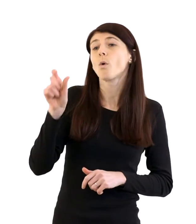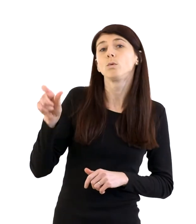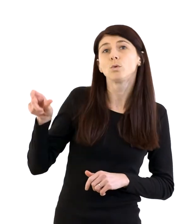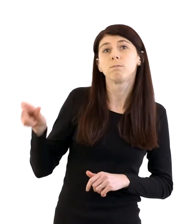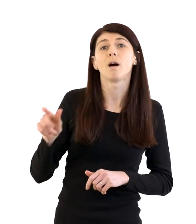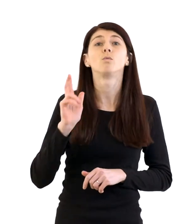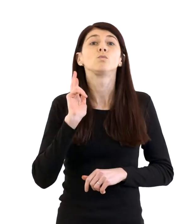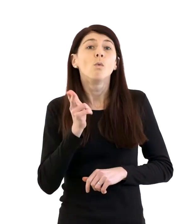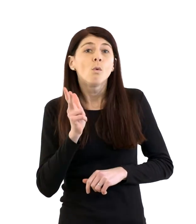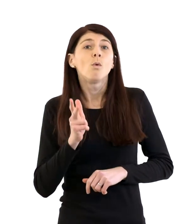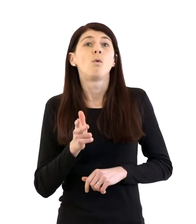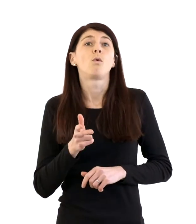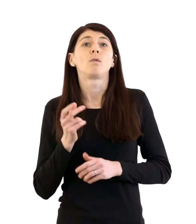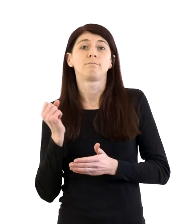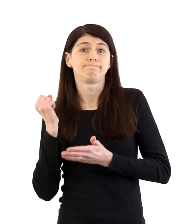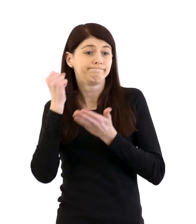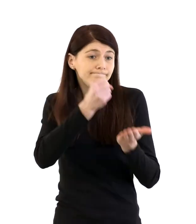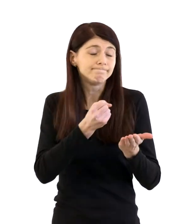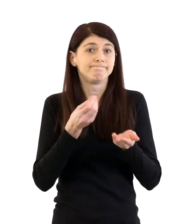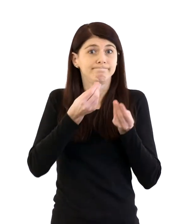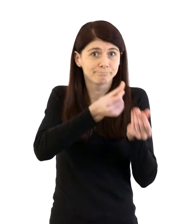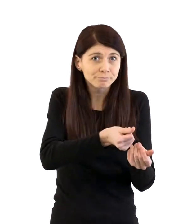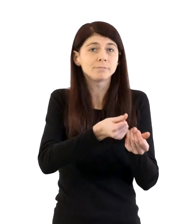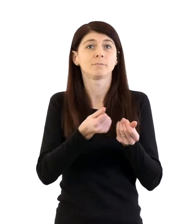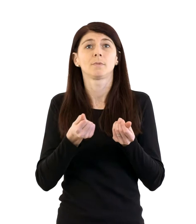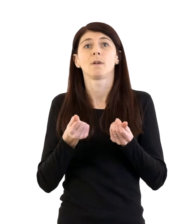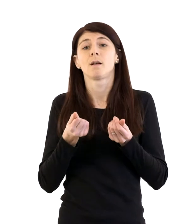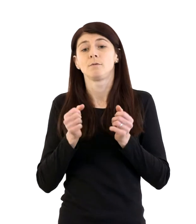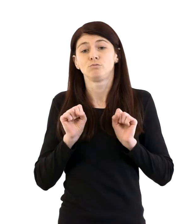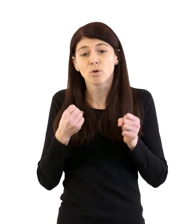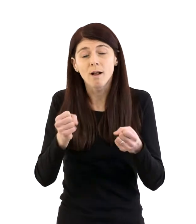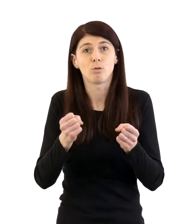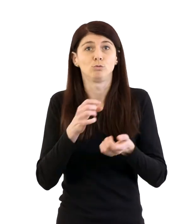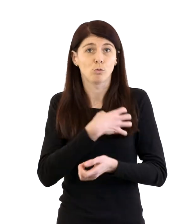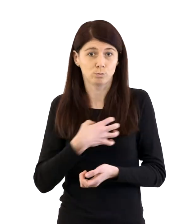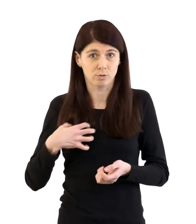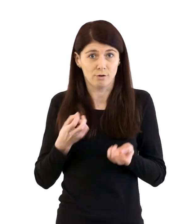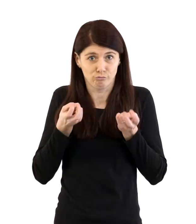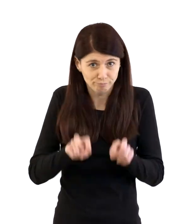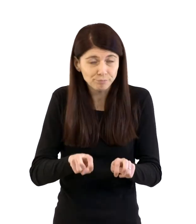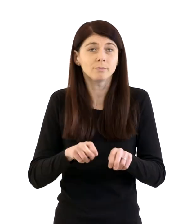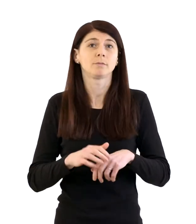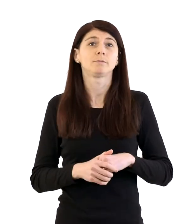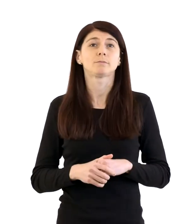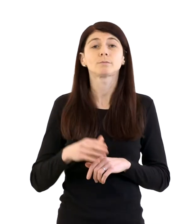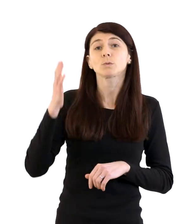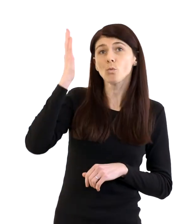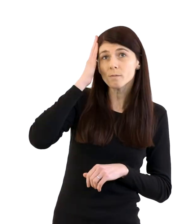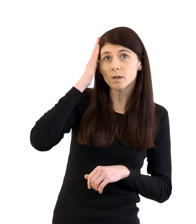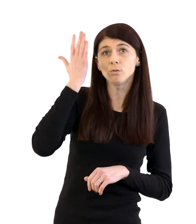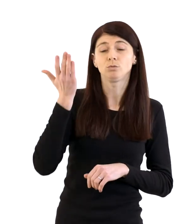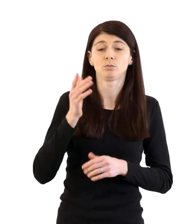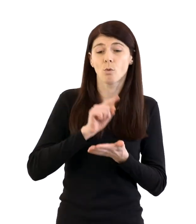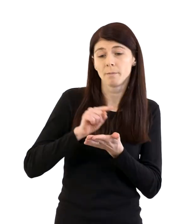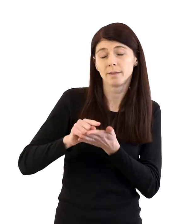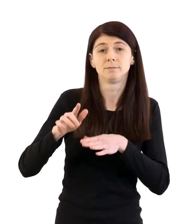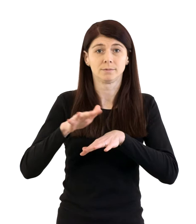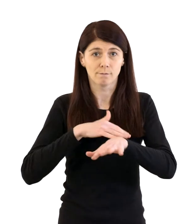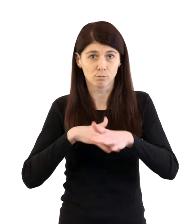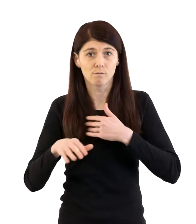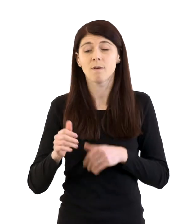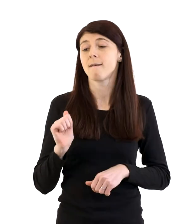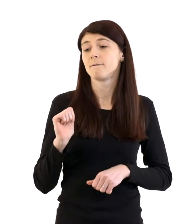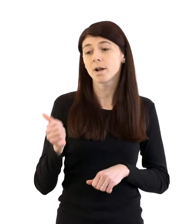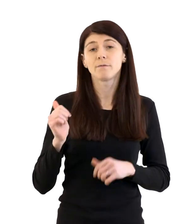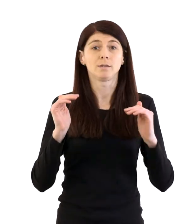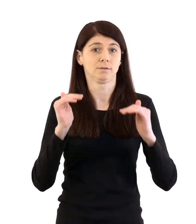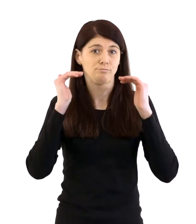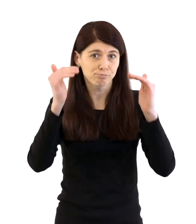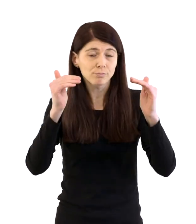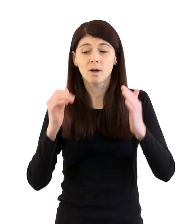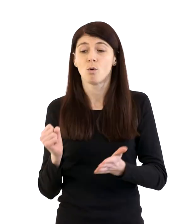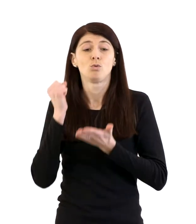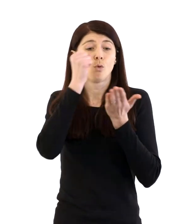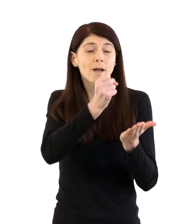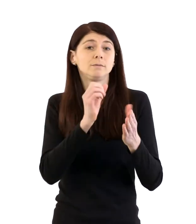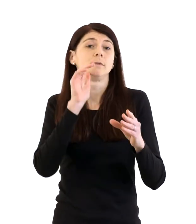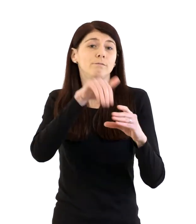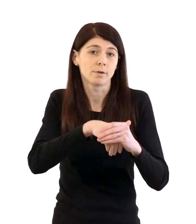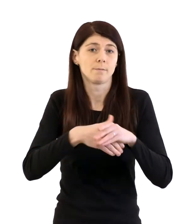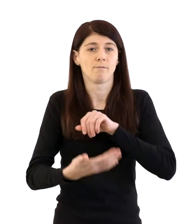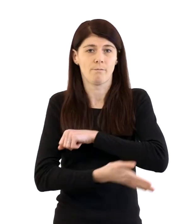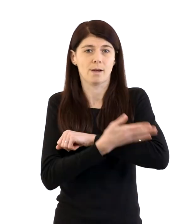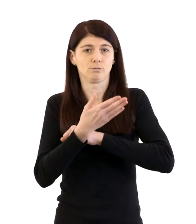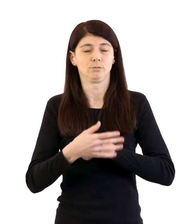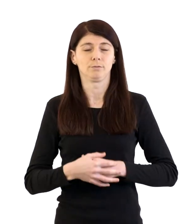Wsparcie jest także udzielane w ramach uzyskanej dotacji na założenie działalności gospodarczej, na podniesienie kwalifikacji i kompetencji zawodowych.